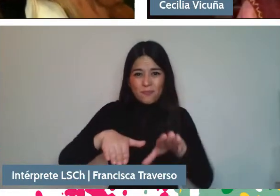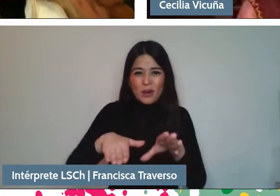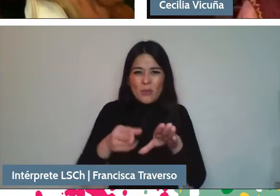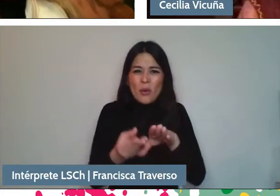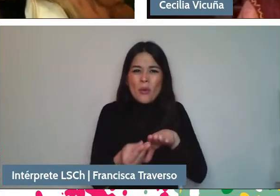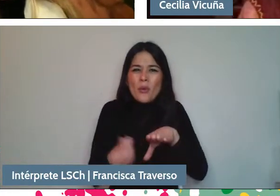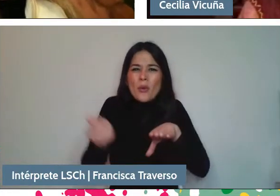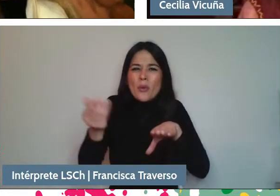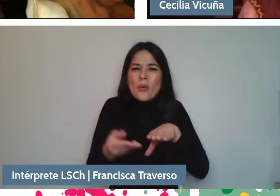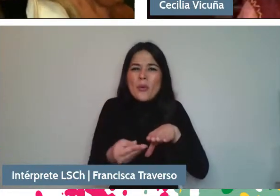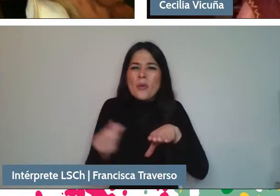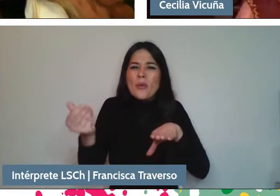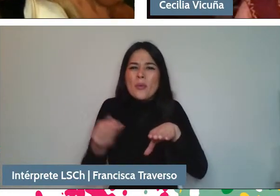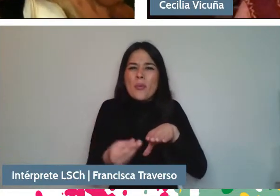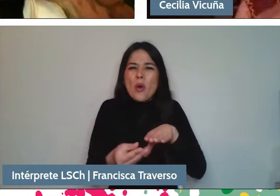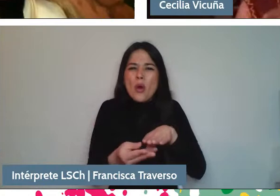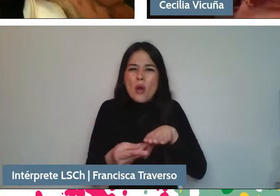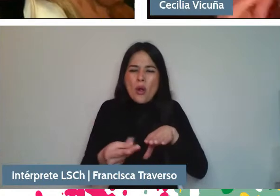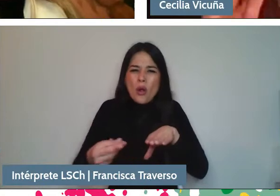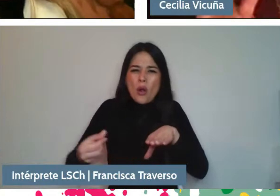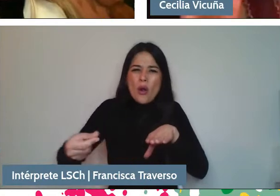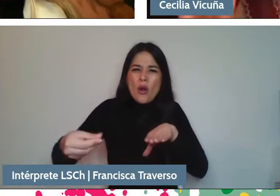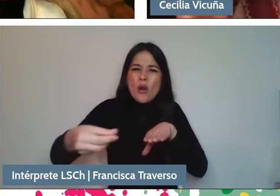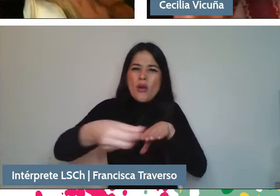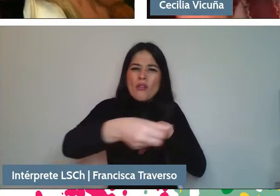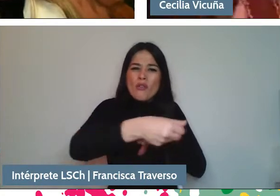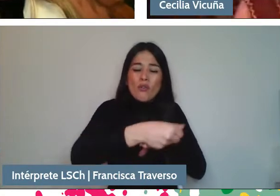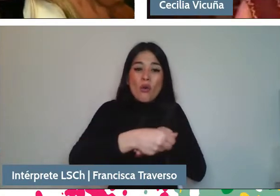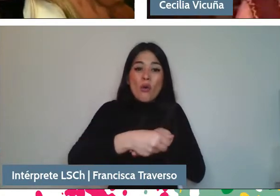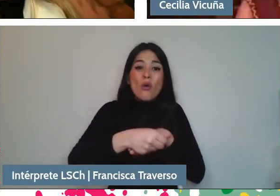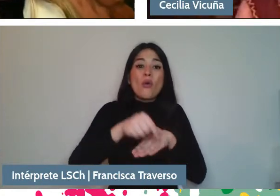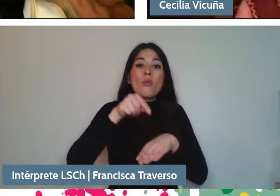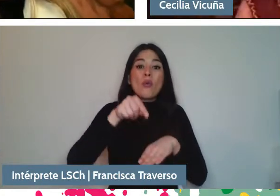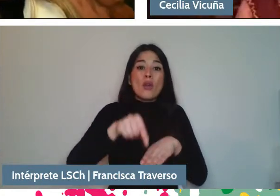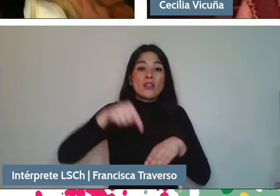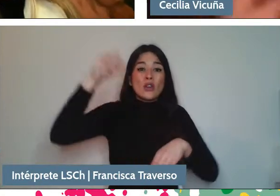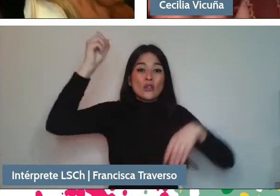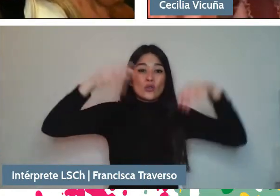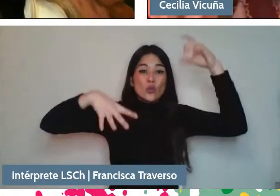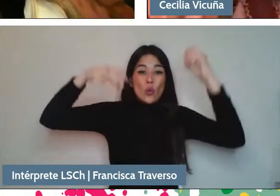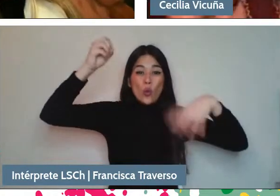que se hacía por la violencia de la lluvia y después del sol.